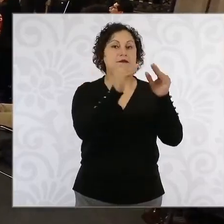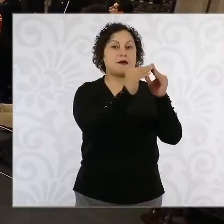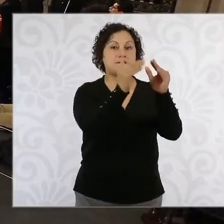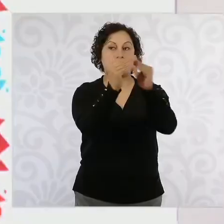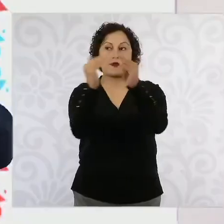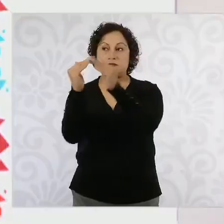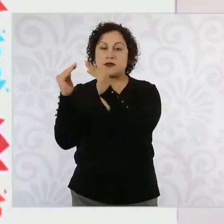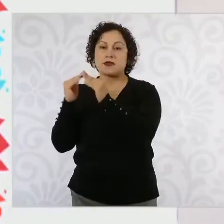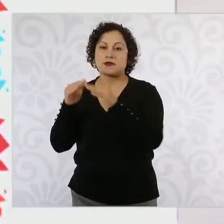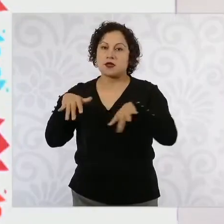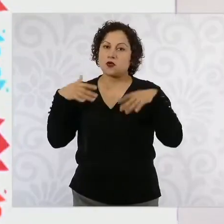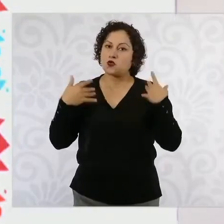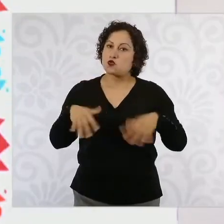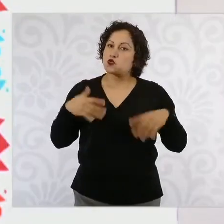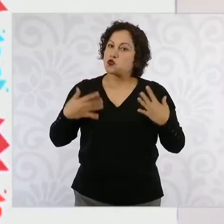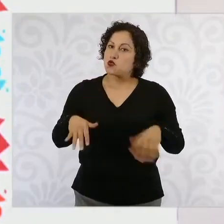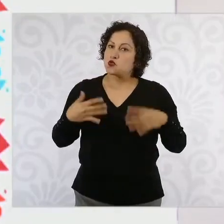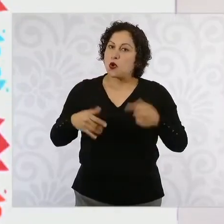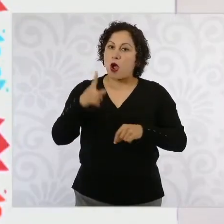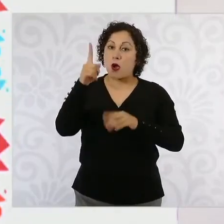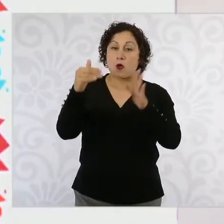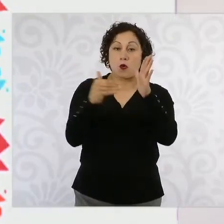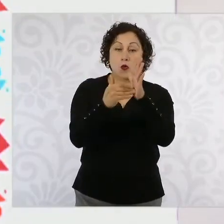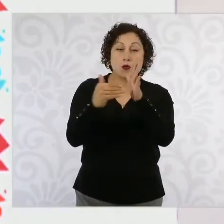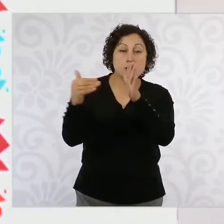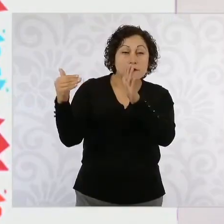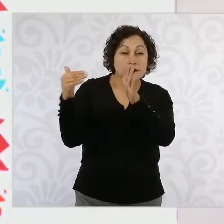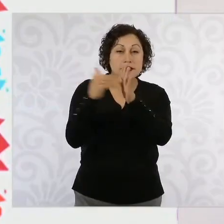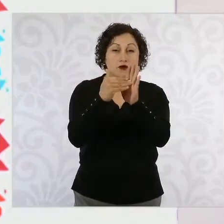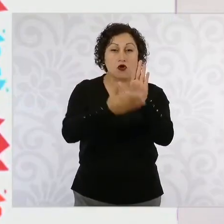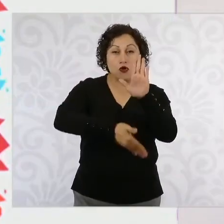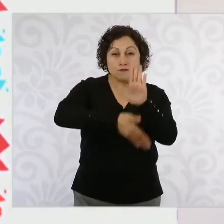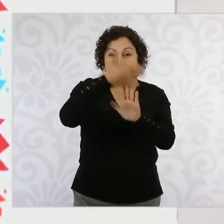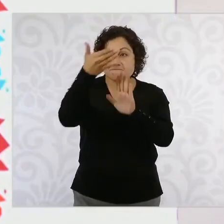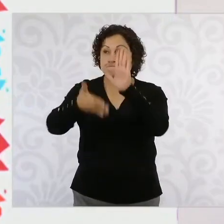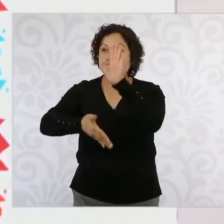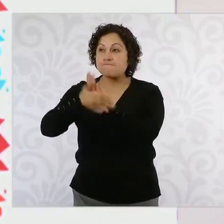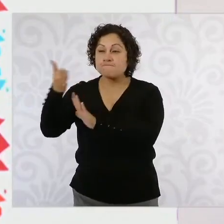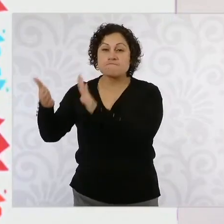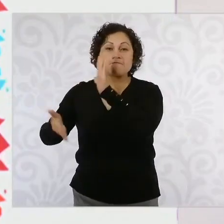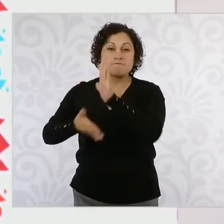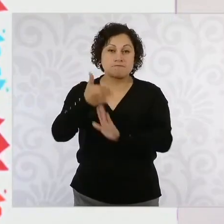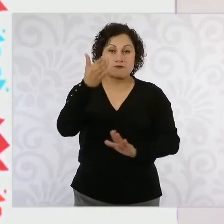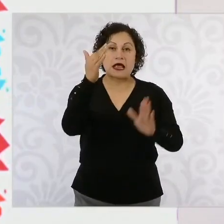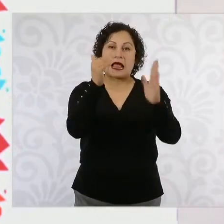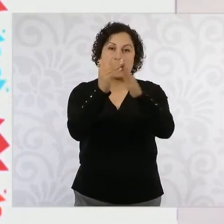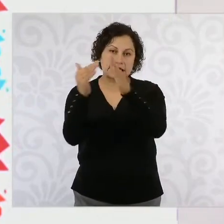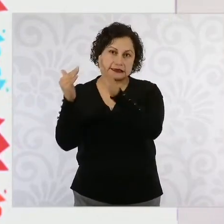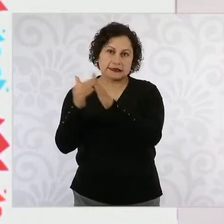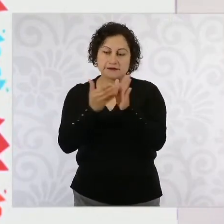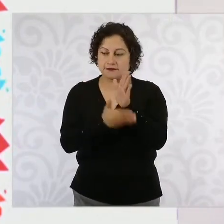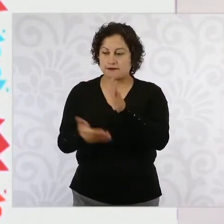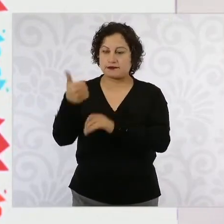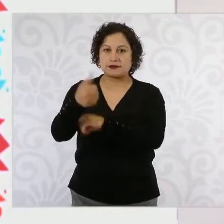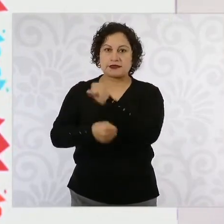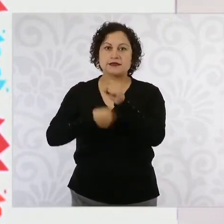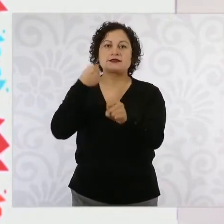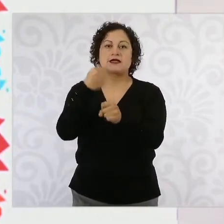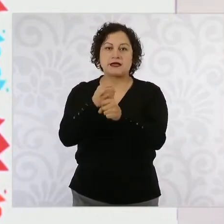también 1 millón de viviendas en el sexenio ya escuchamos eh cómo vamos a fortalecer el infonavid